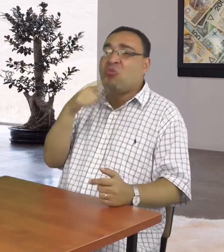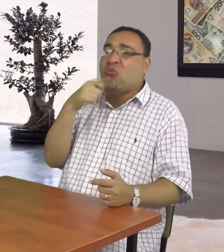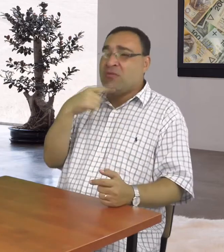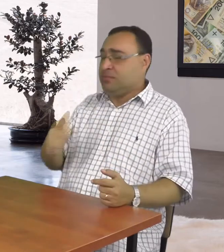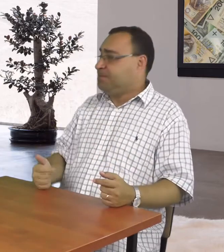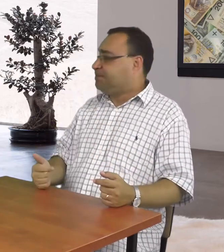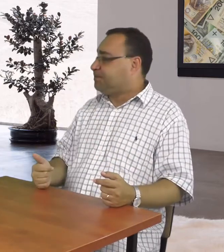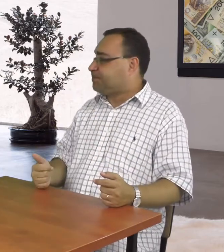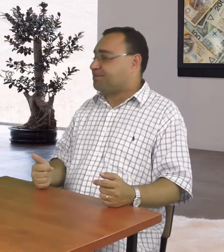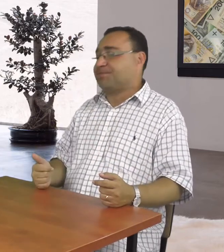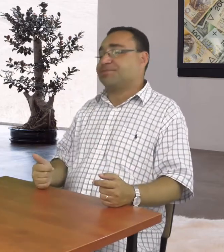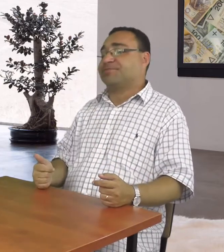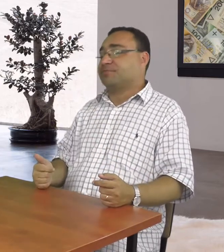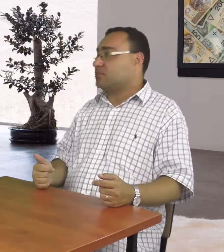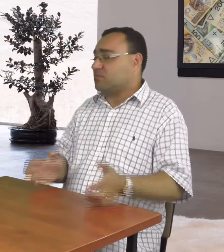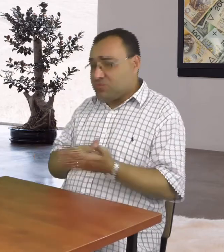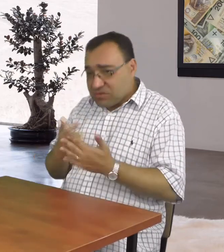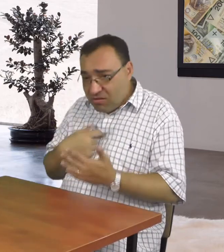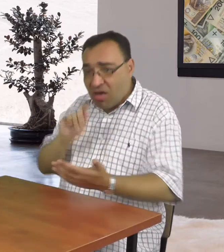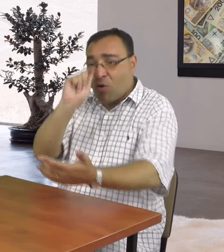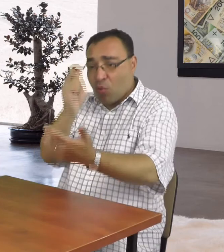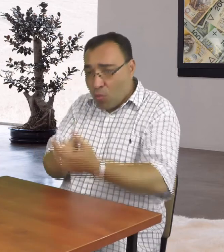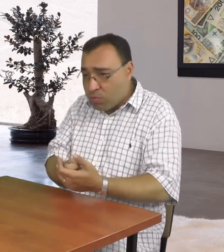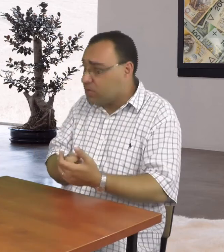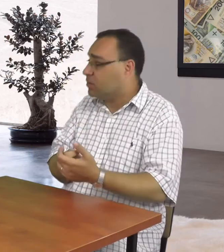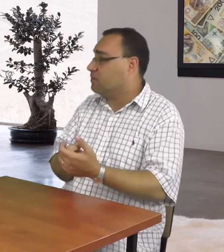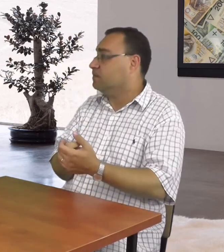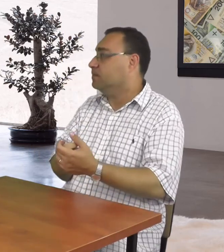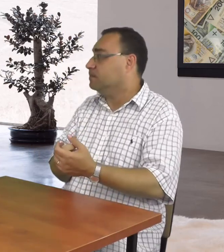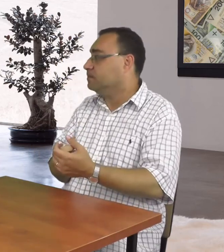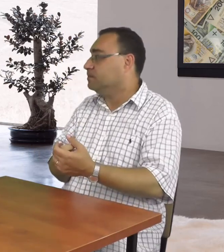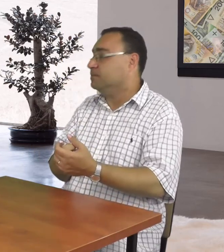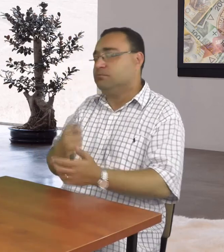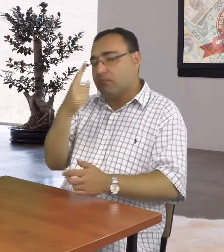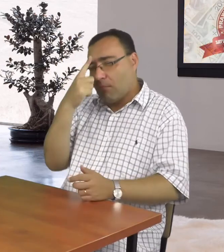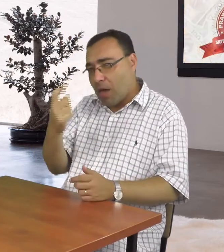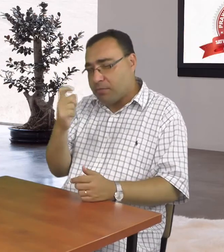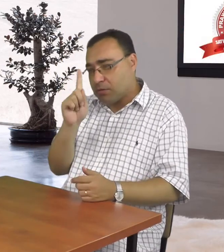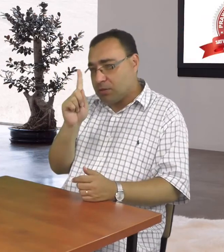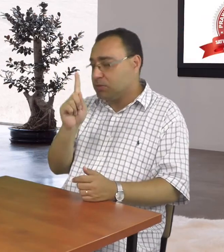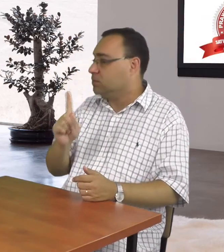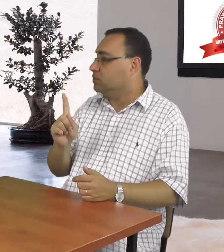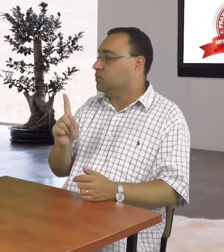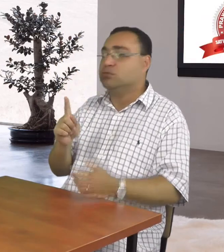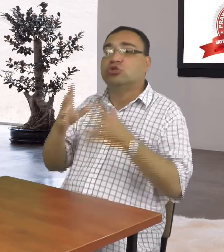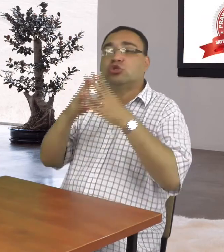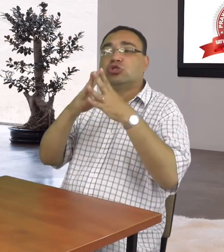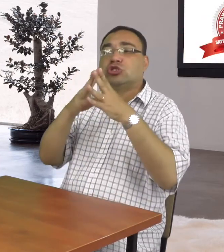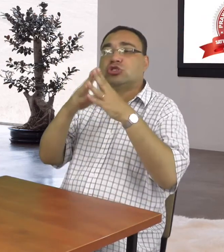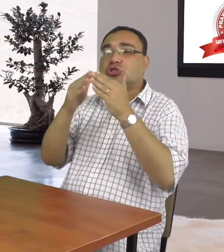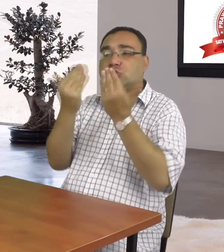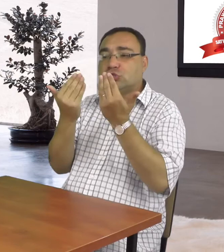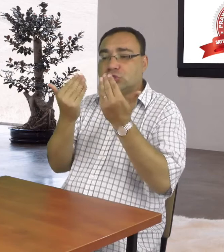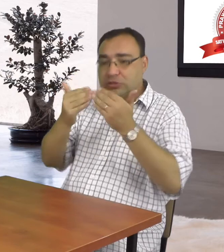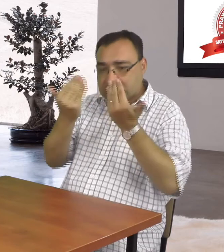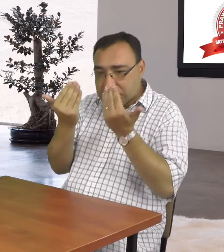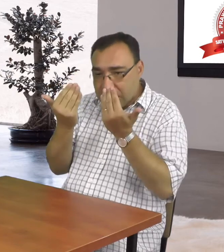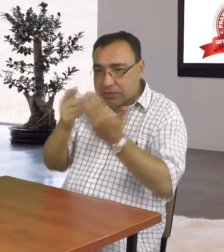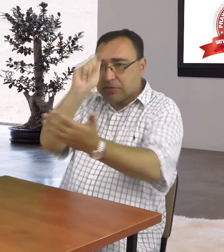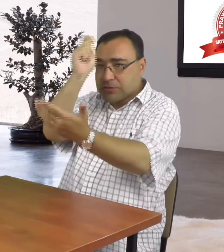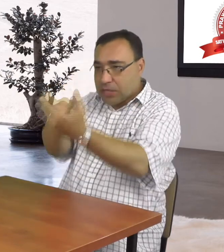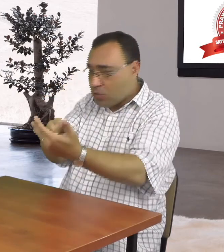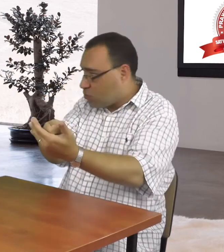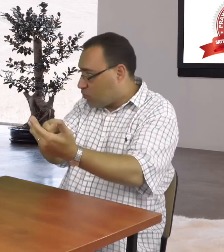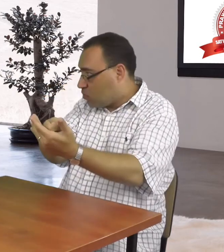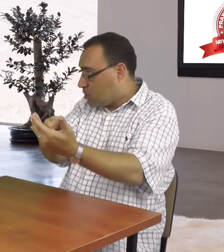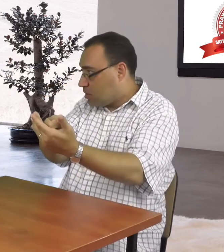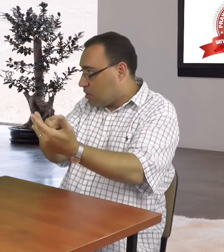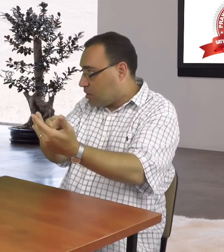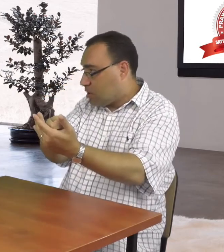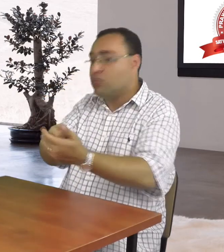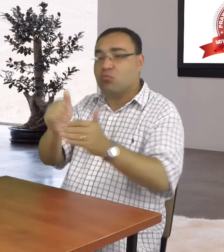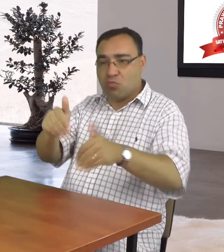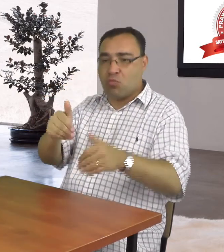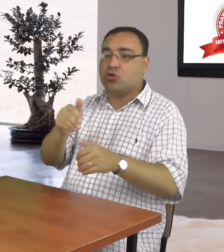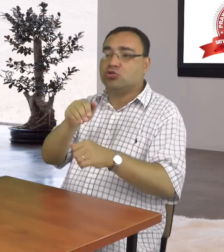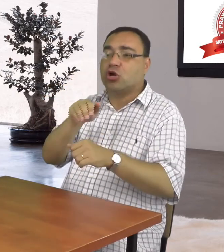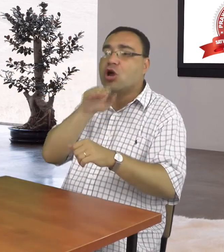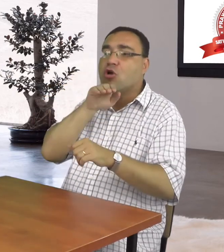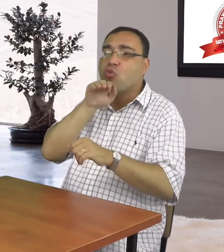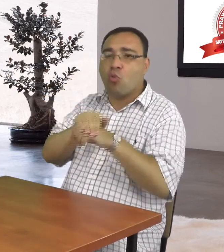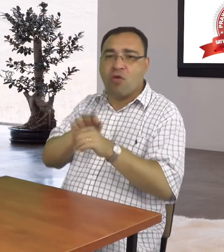Jeżeli ktoś jednak zakupi taki towar to musi pamiętać że do 10 dni od dnia jego zakupu, może od umowy odstąpić.